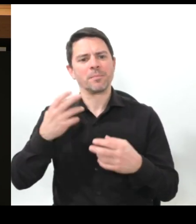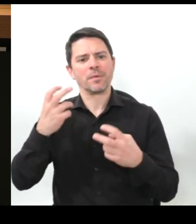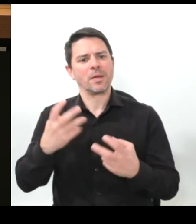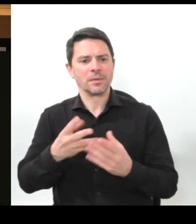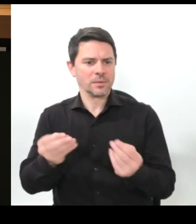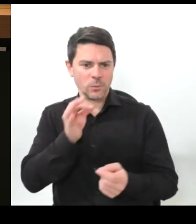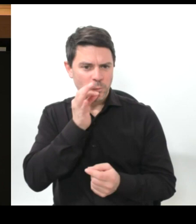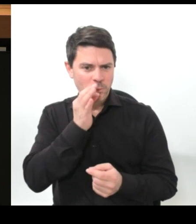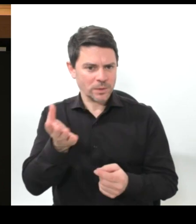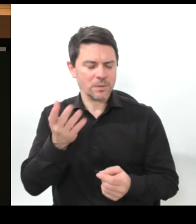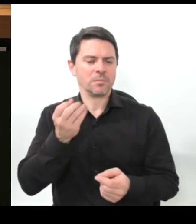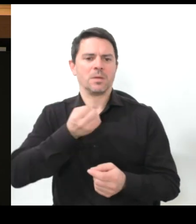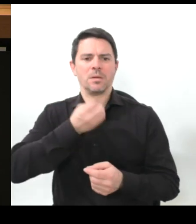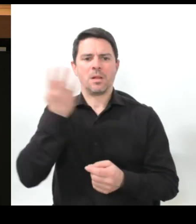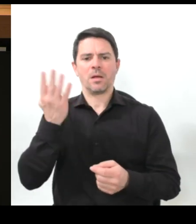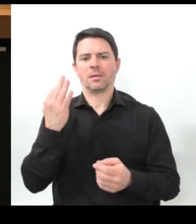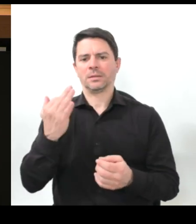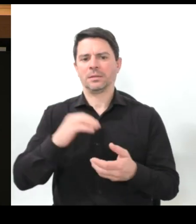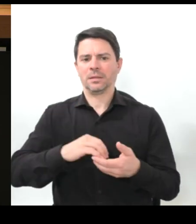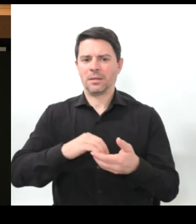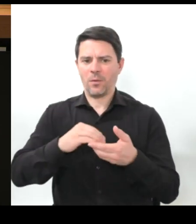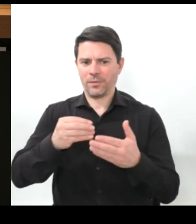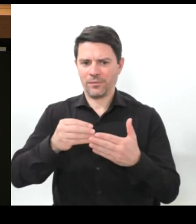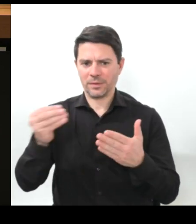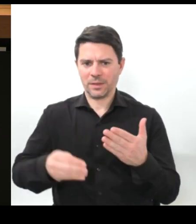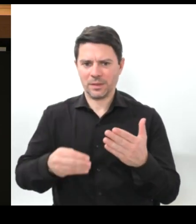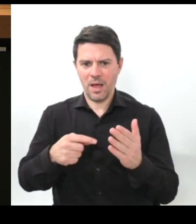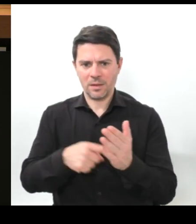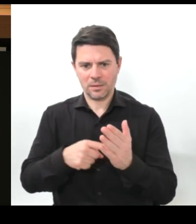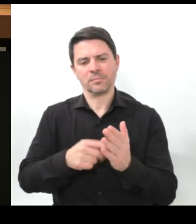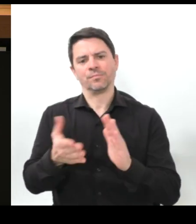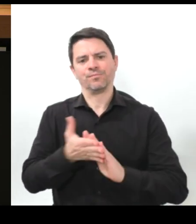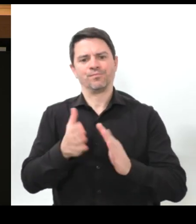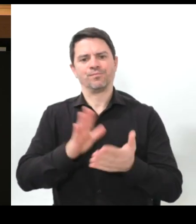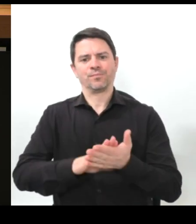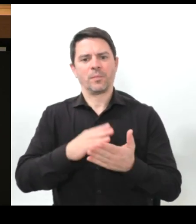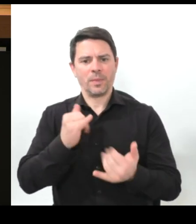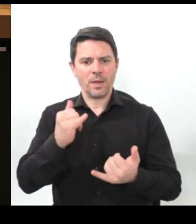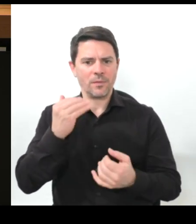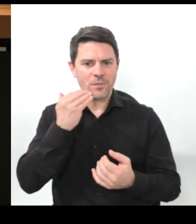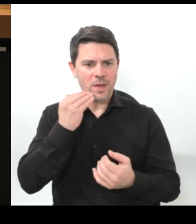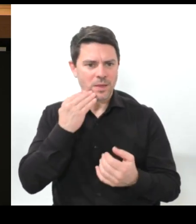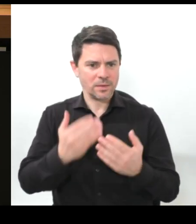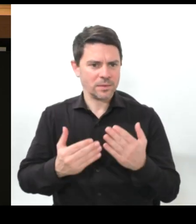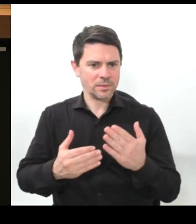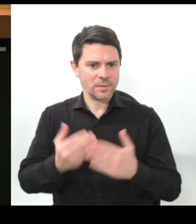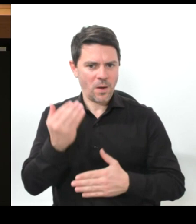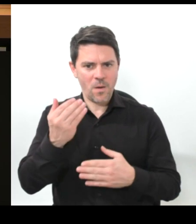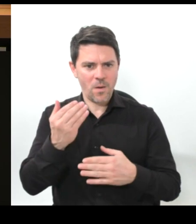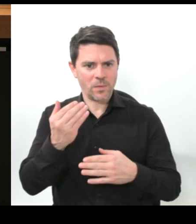der Bühnebemühungen in der Stadtentwicklung machen. Der Leerstand, der dem Berlin derzeit das haben,